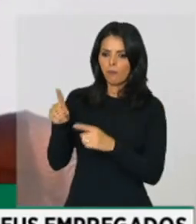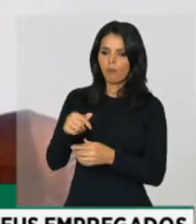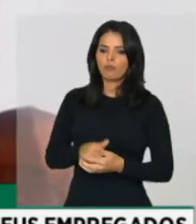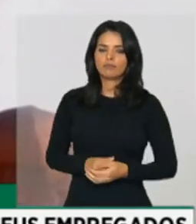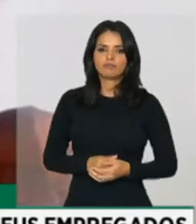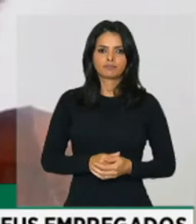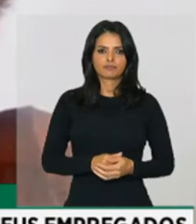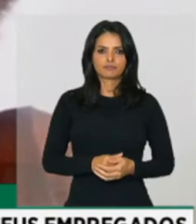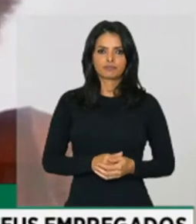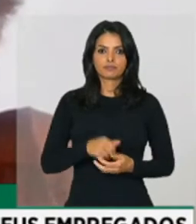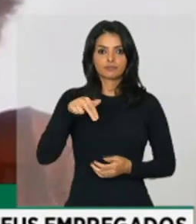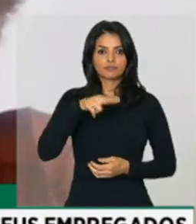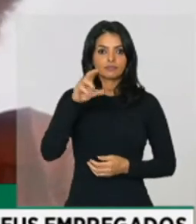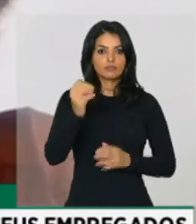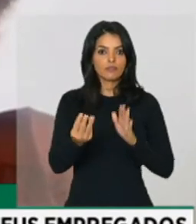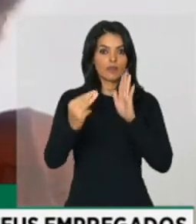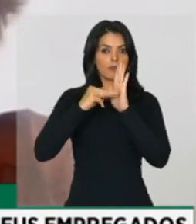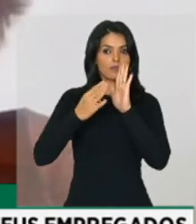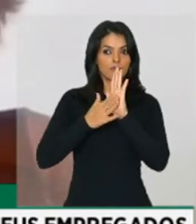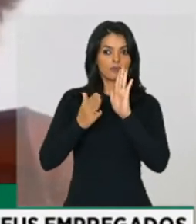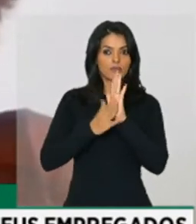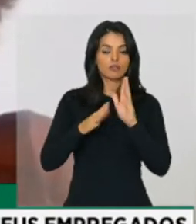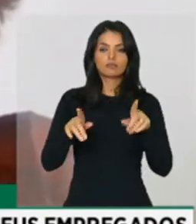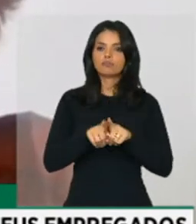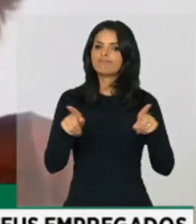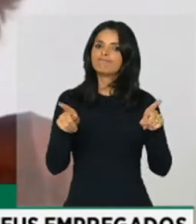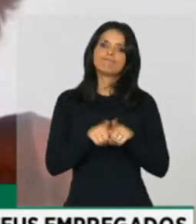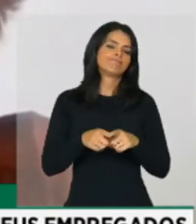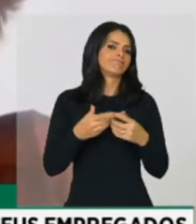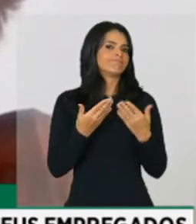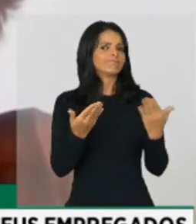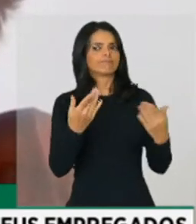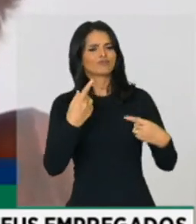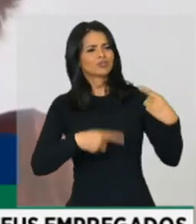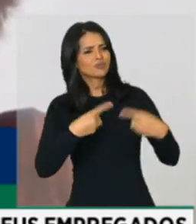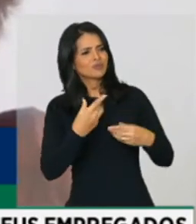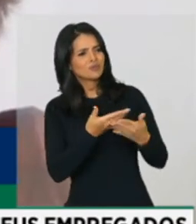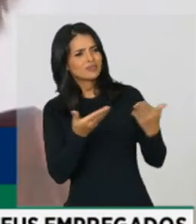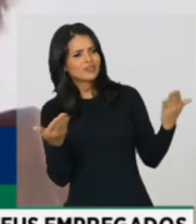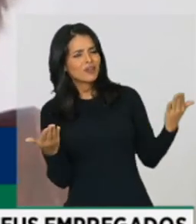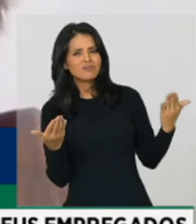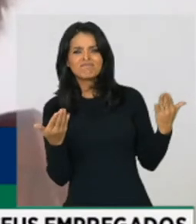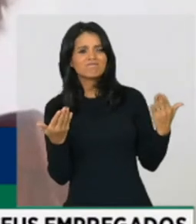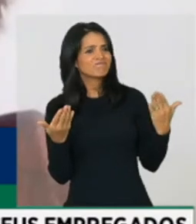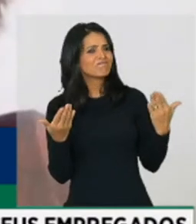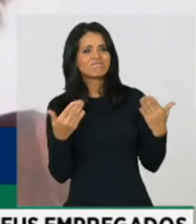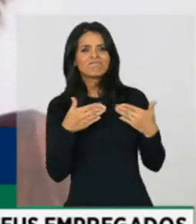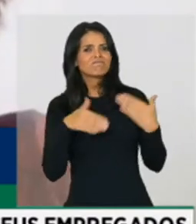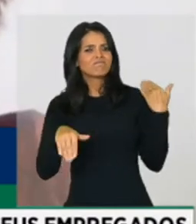CONTRA... CONTRA A EMENDA... E AO MESMO TEMPO, CONTRA ESSA DISCUSSÃO QUE ESTÁ SENDO FEITA. É A IMPRESSÃO QUE TENHO É QUE ESTÁ SENDO